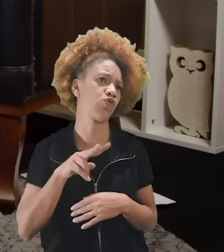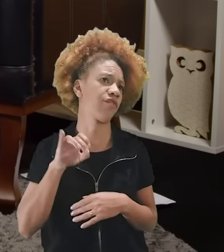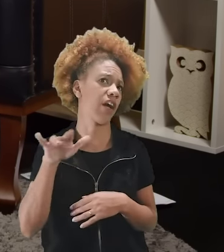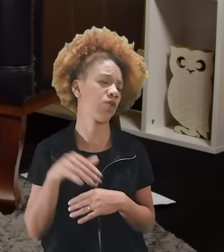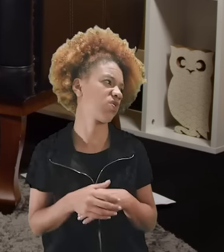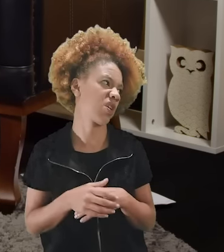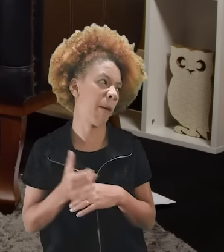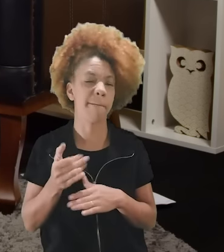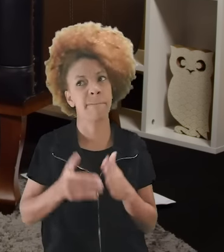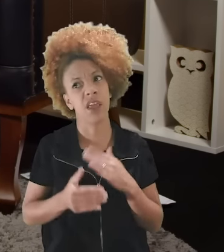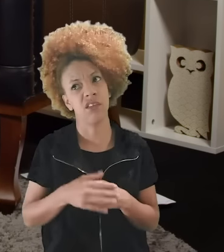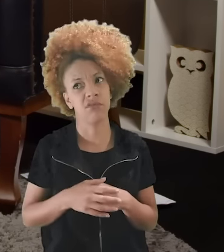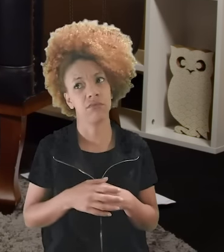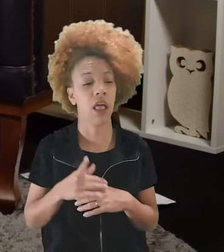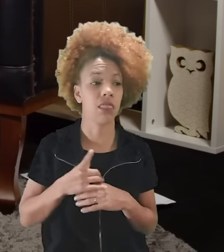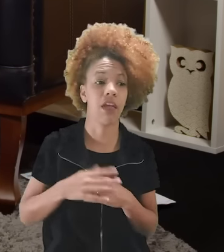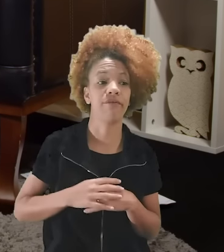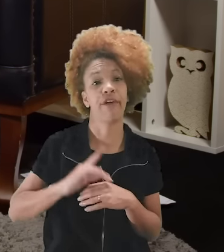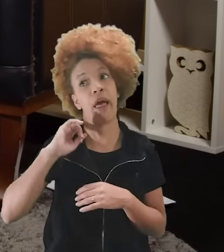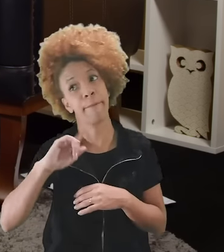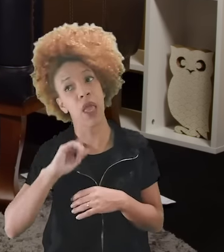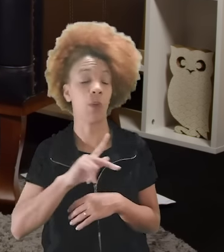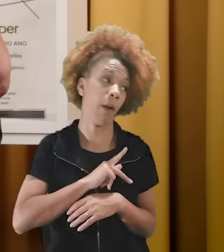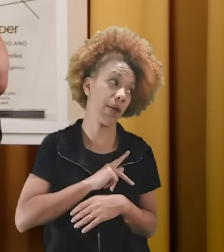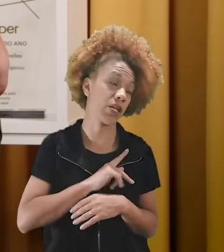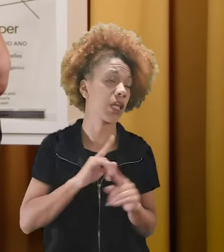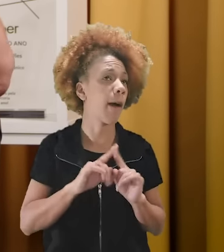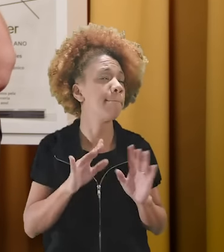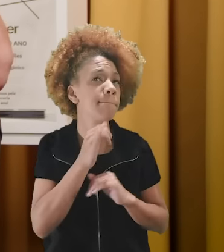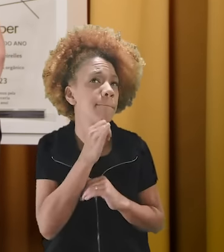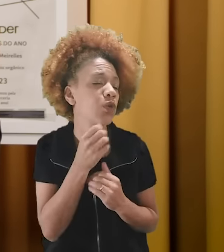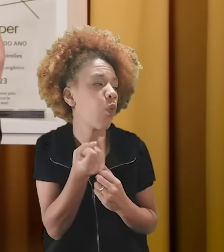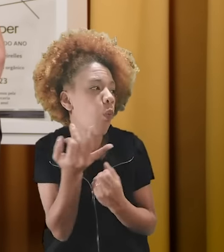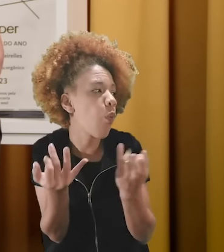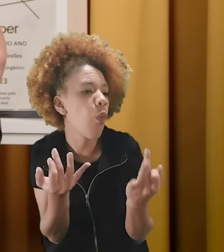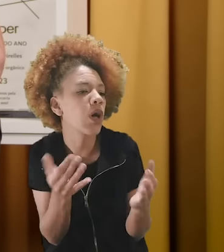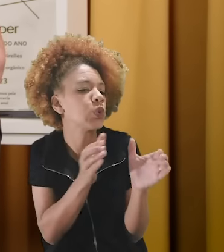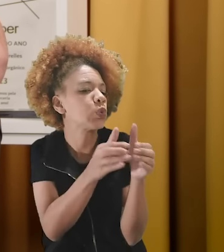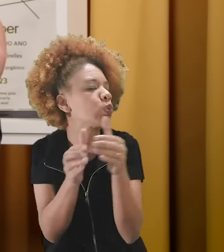Vasco cara tudo quer ser Flamengo e Palmeiras mas eu entendi essa são quantos quantos conglomerados